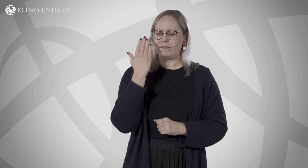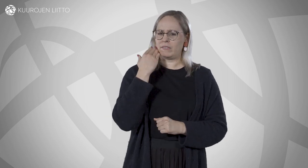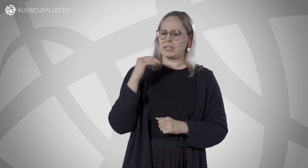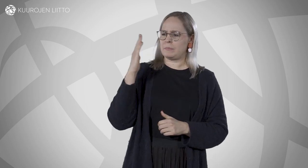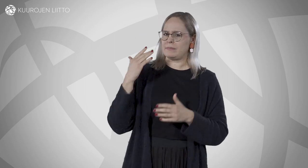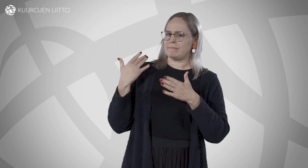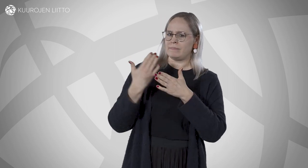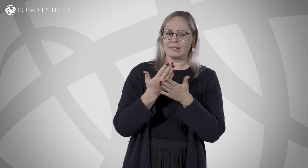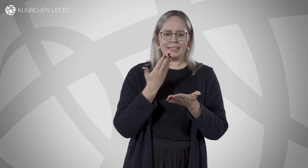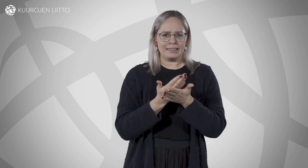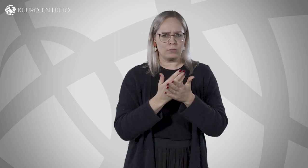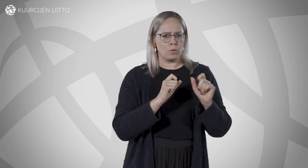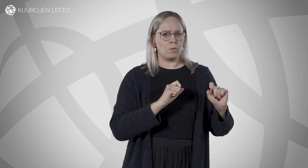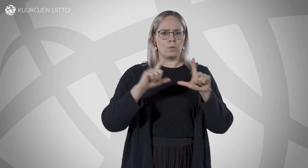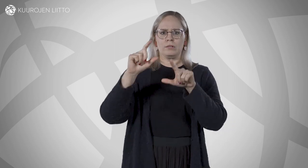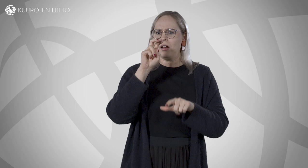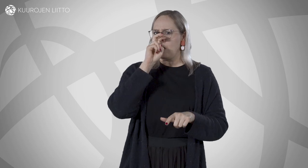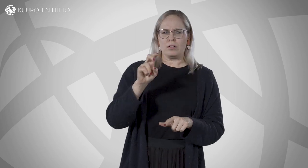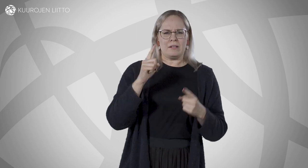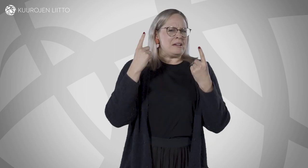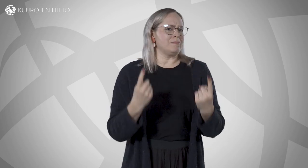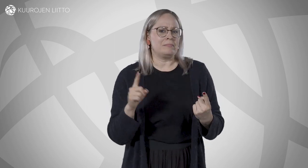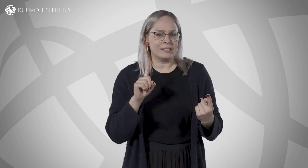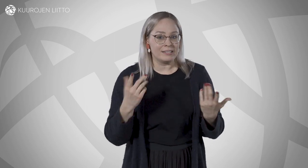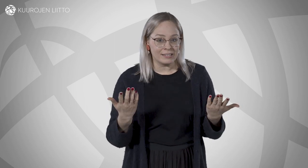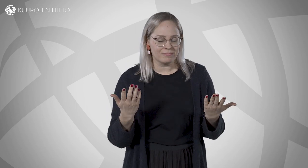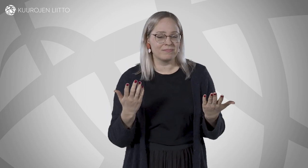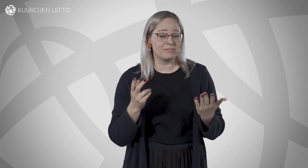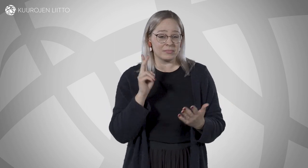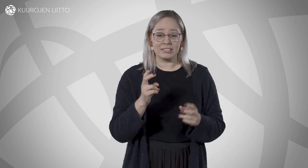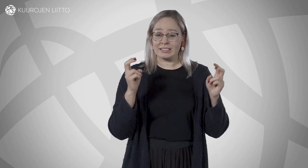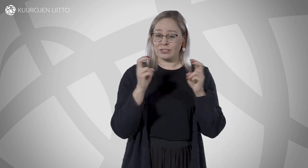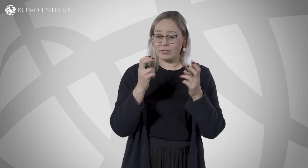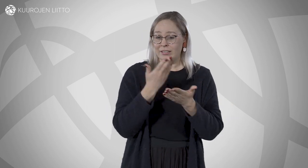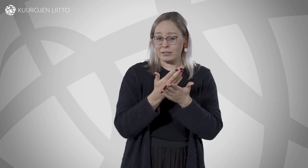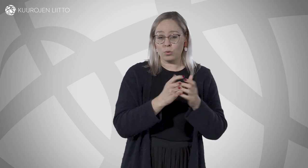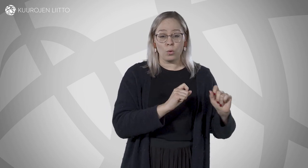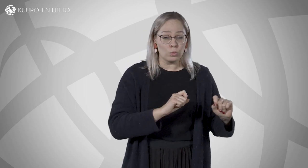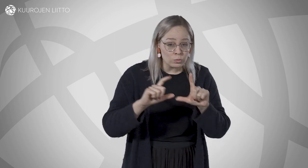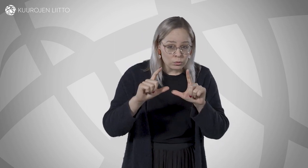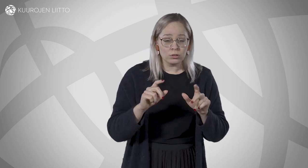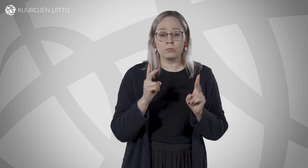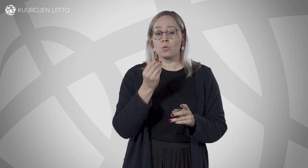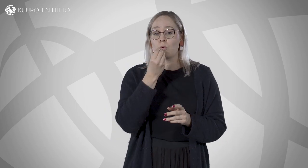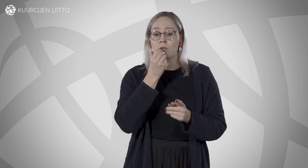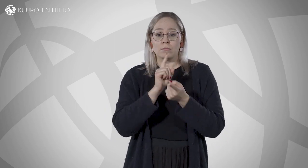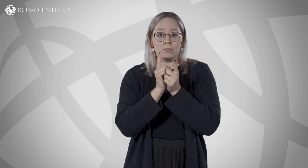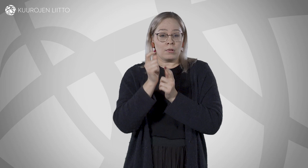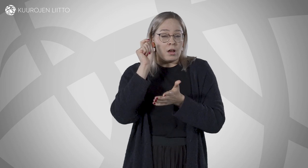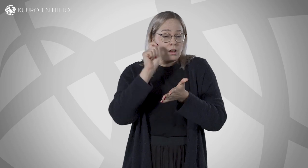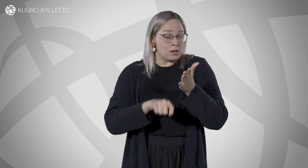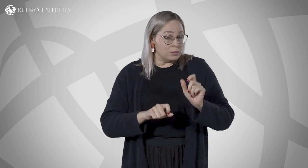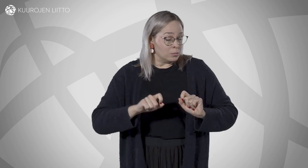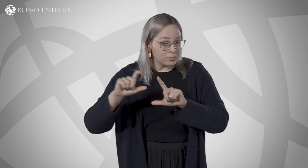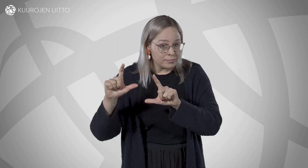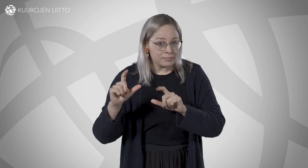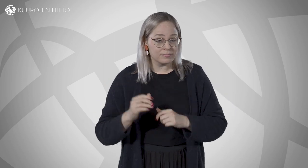Viime aikoina hintojen nousu on näkynyt erityisesti sähkön ja ruuan kallistumisena.